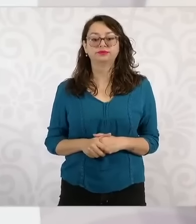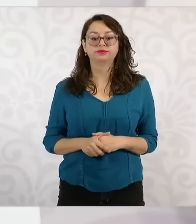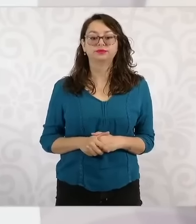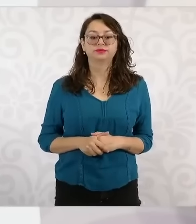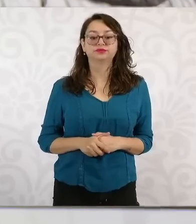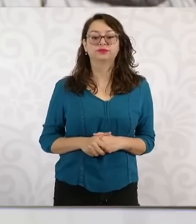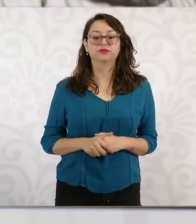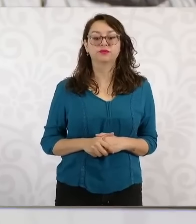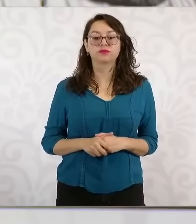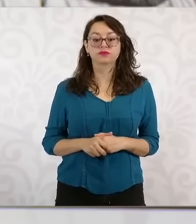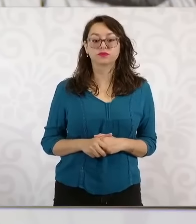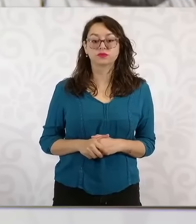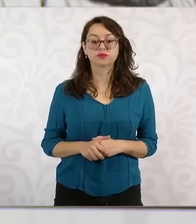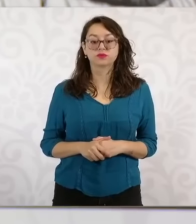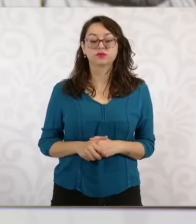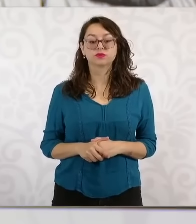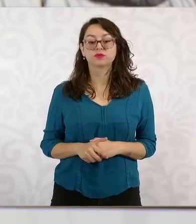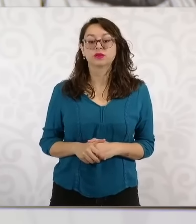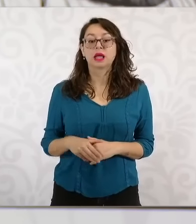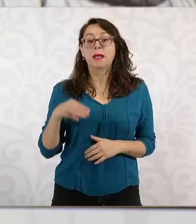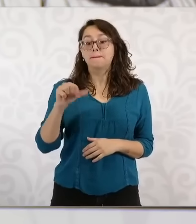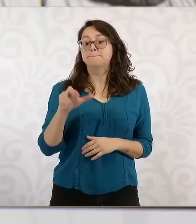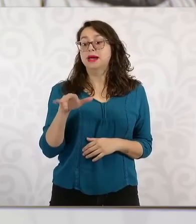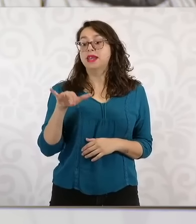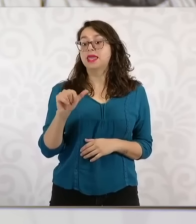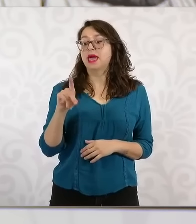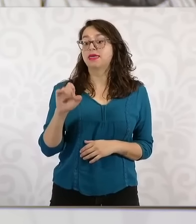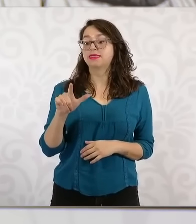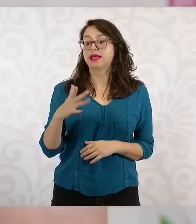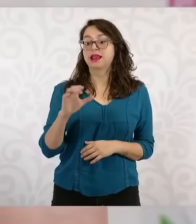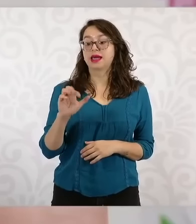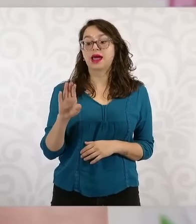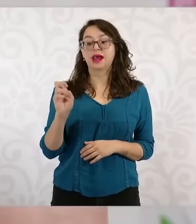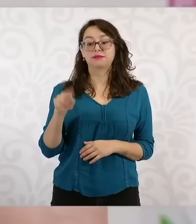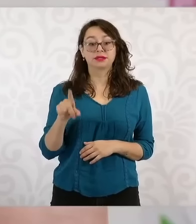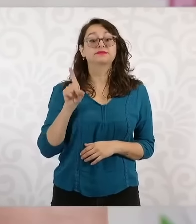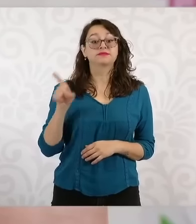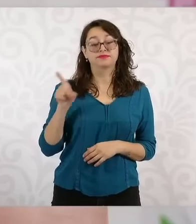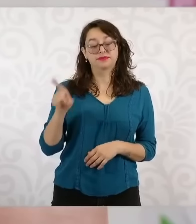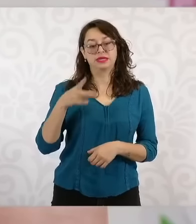ella es subsecretaria del ramo en la Secretaría de Hacienda y nos ha estado ayudando muchísimo.